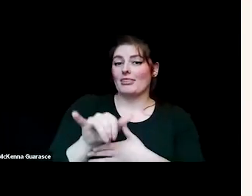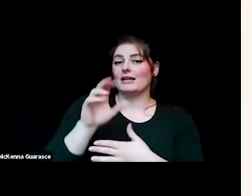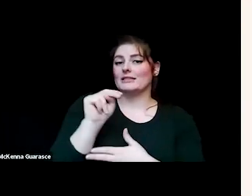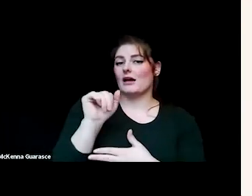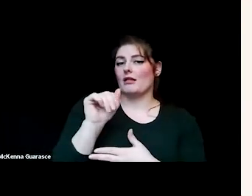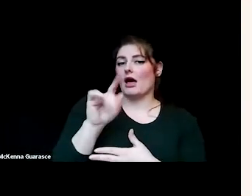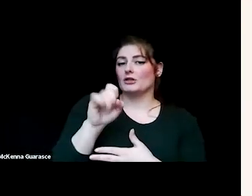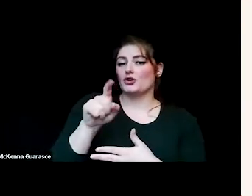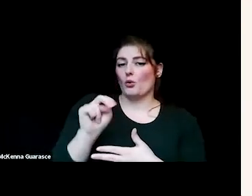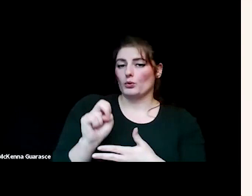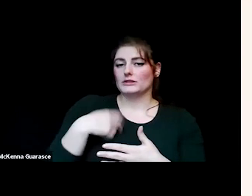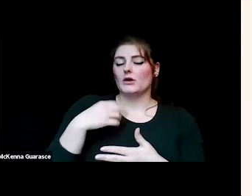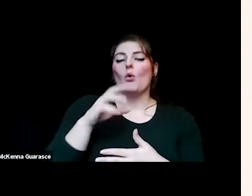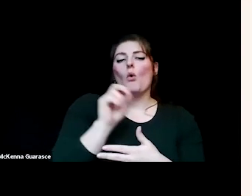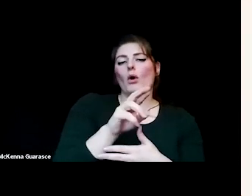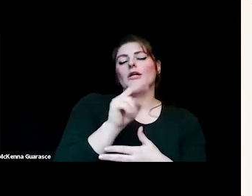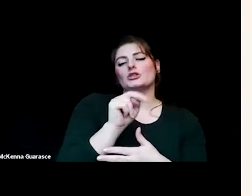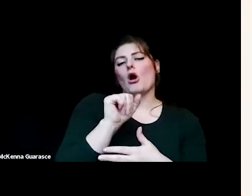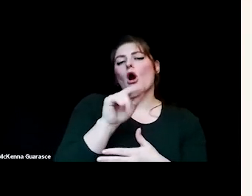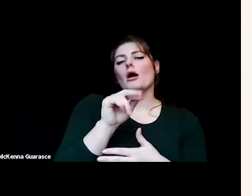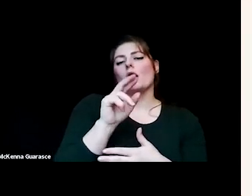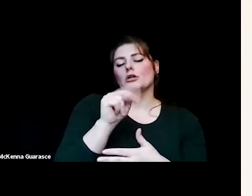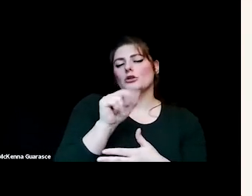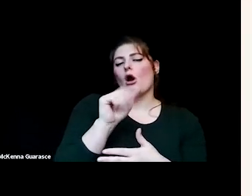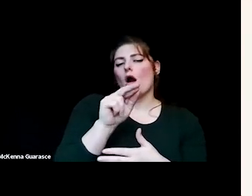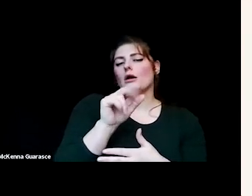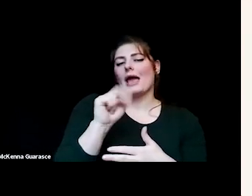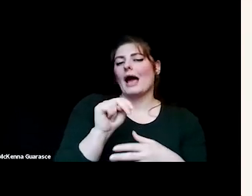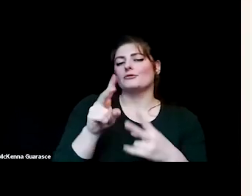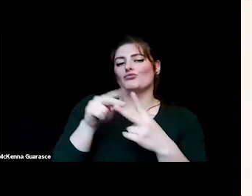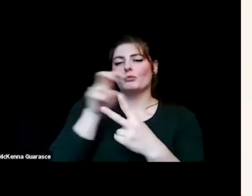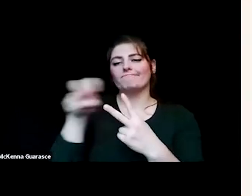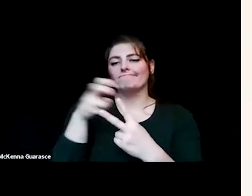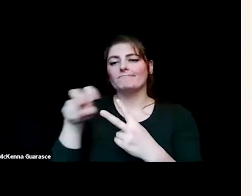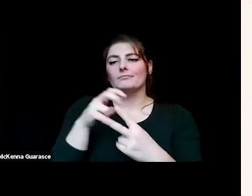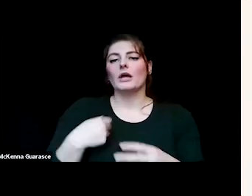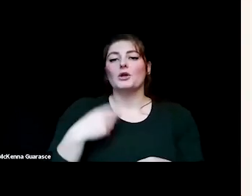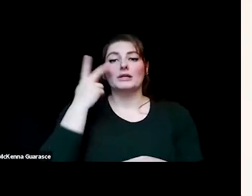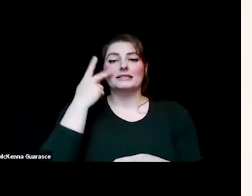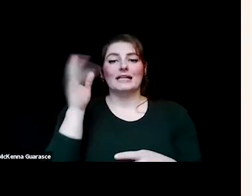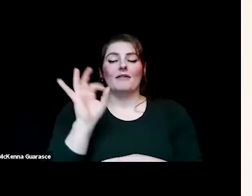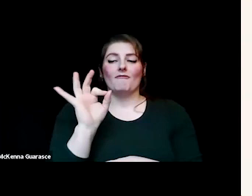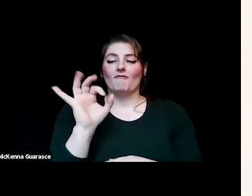el Narcan, es lo mismo. Y lo que hace, también vemos tiras de prueba de fentanilo,